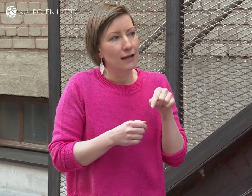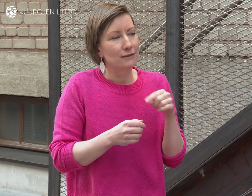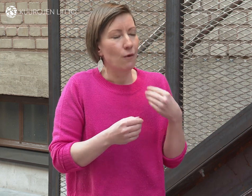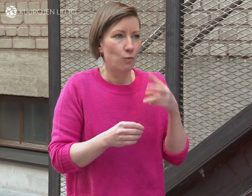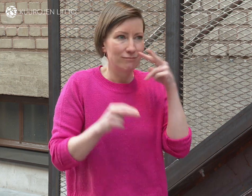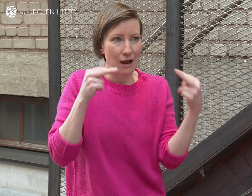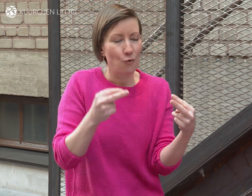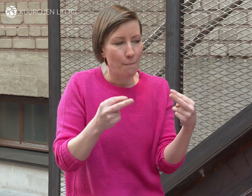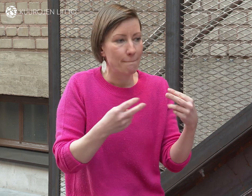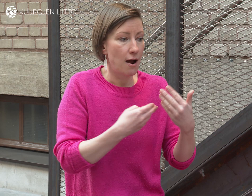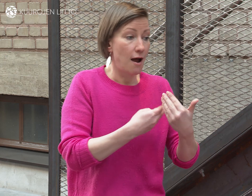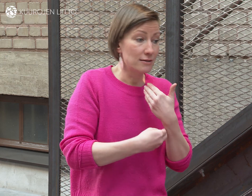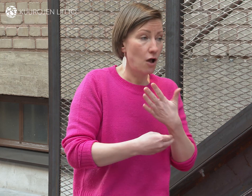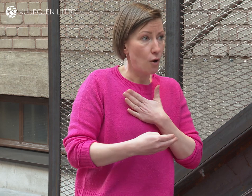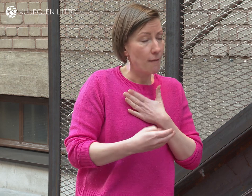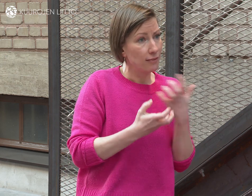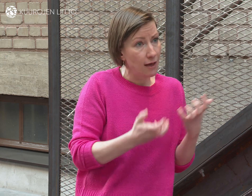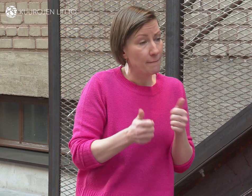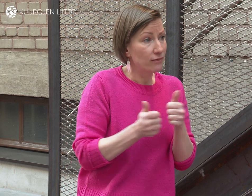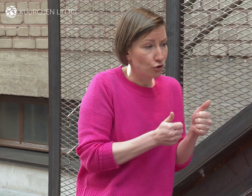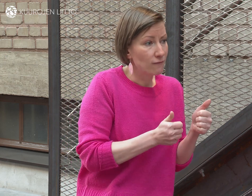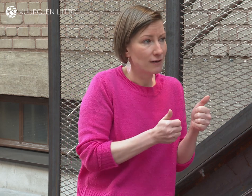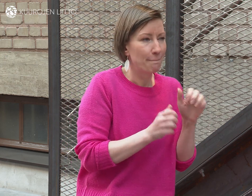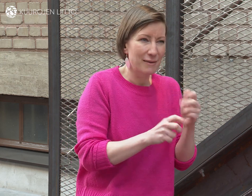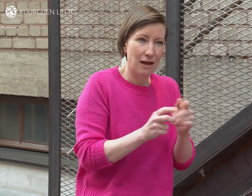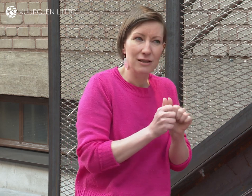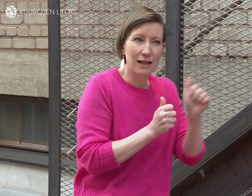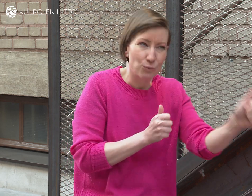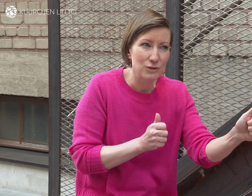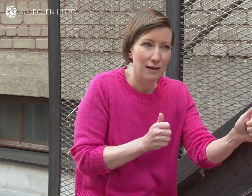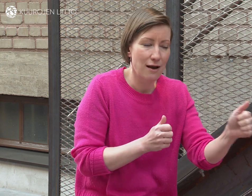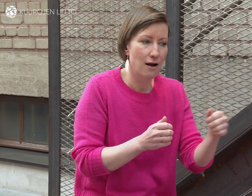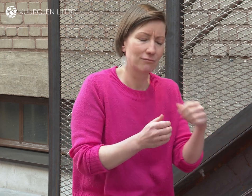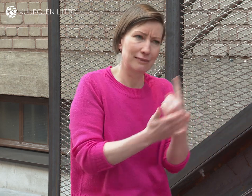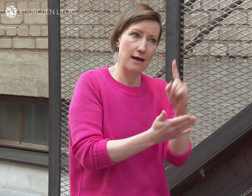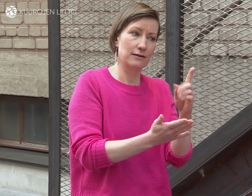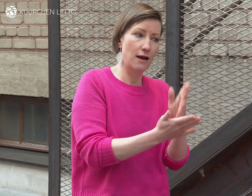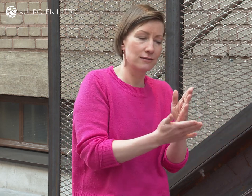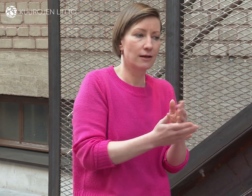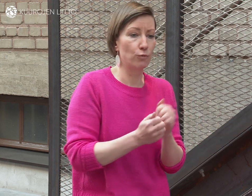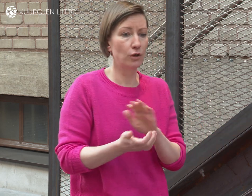Tässä on toki eri näkökulmia, mutta asiakkaan tarpeiden ja toiveiden tulisi olla etusijalla.